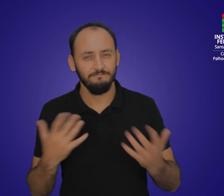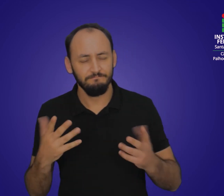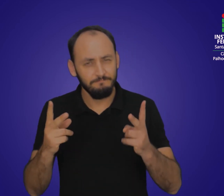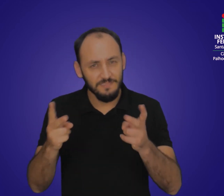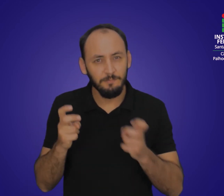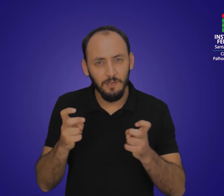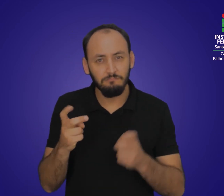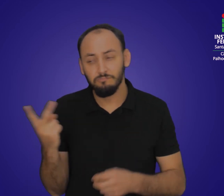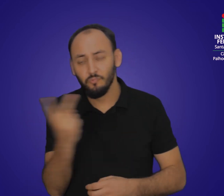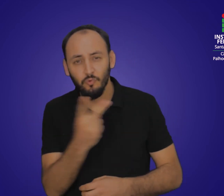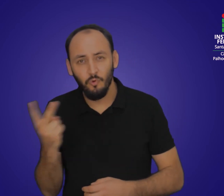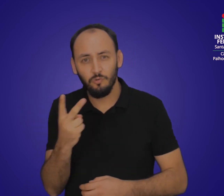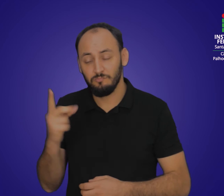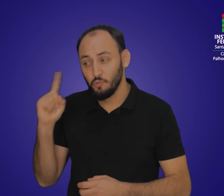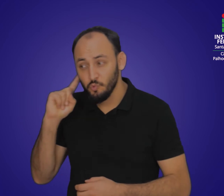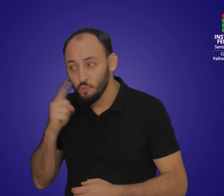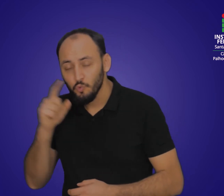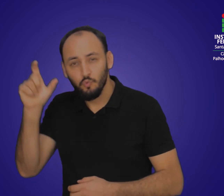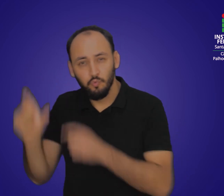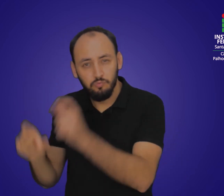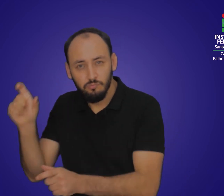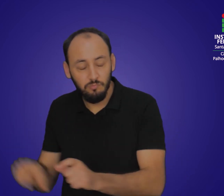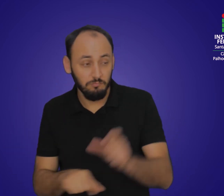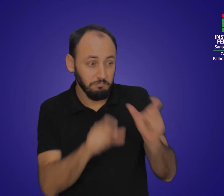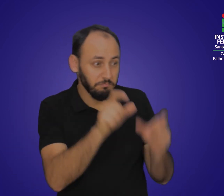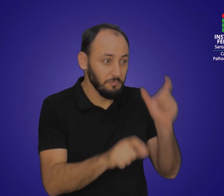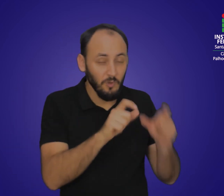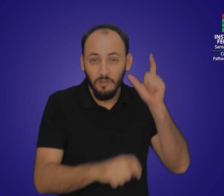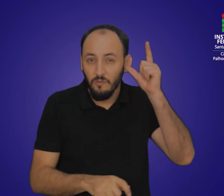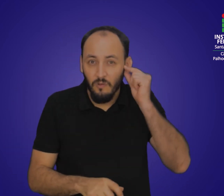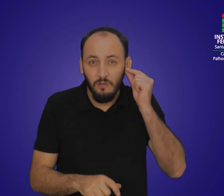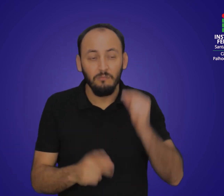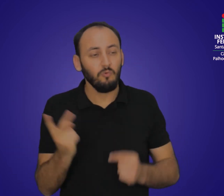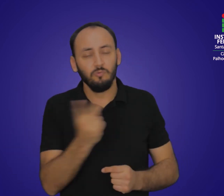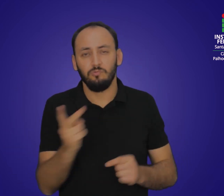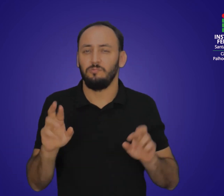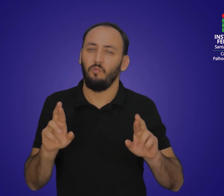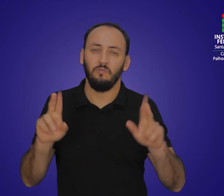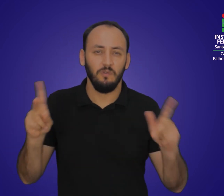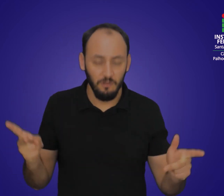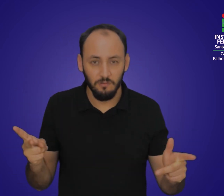Você conseguiu perceber a diferença entre surdo e deficiente auditivo?